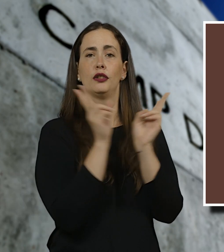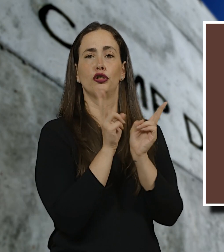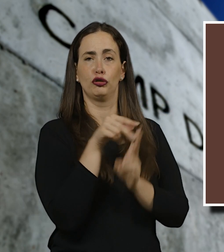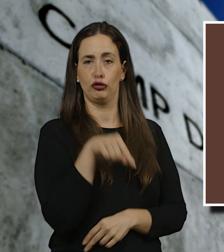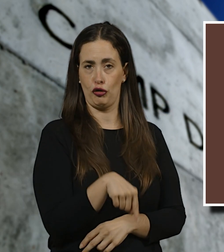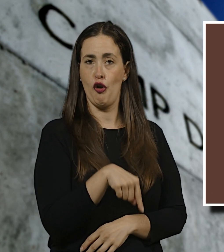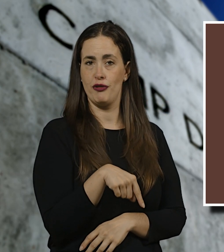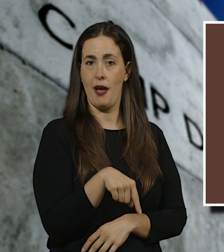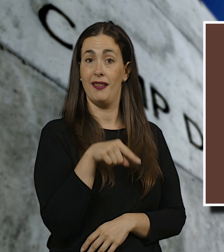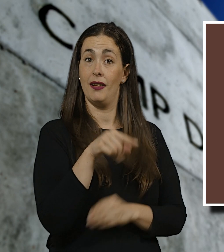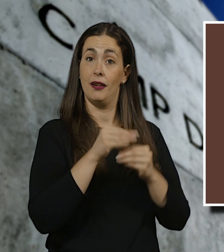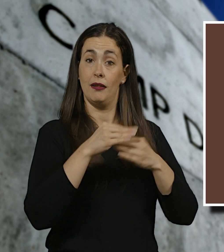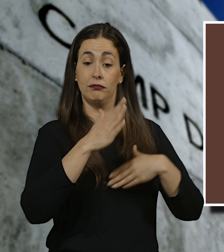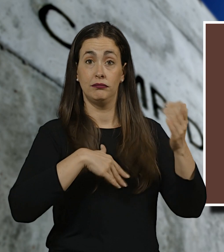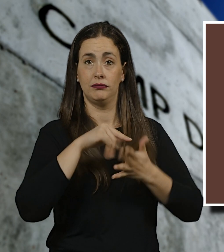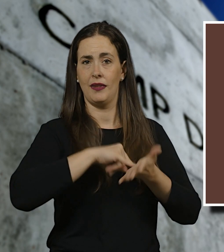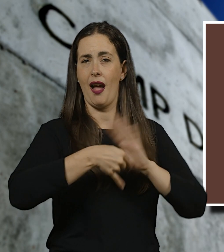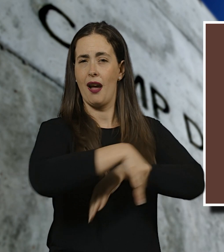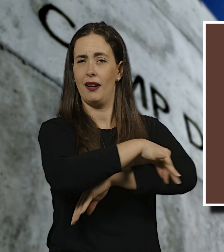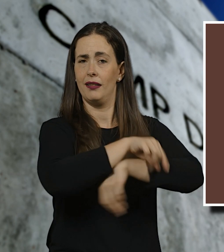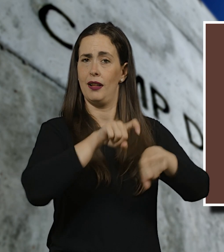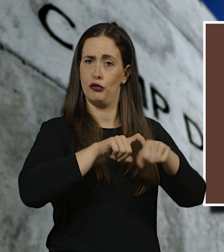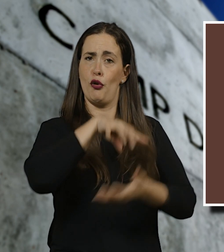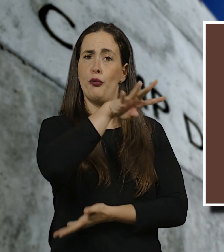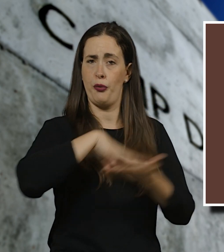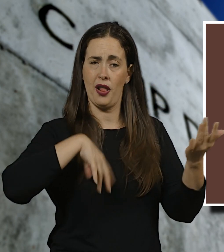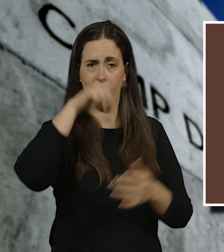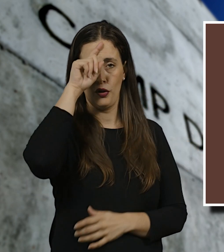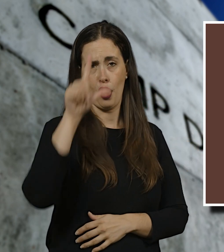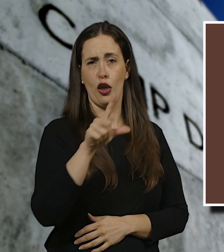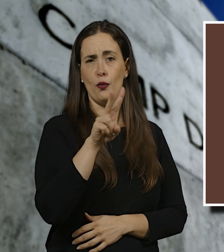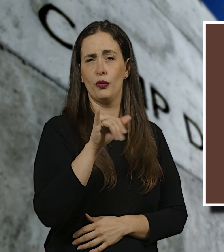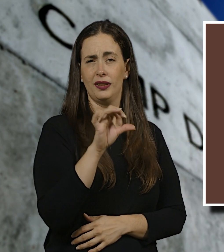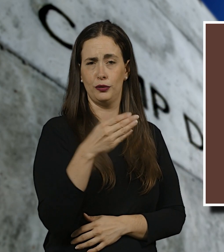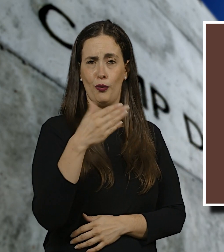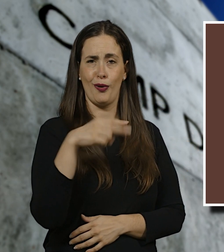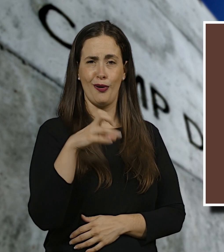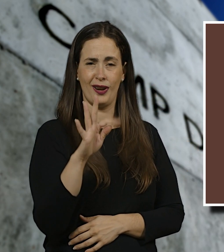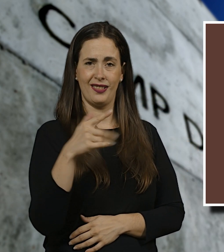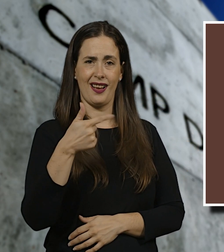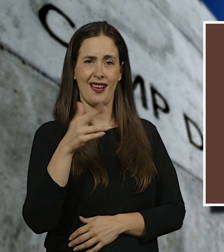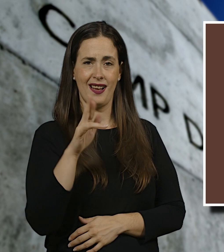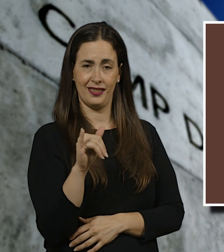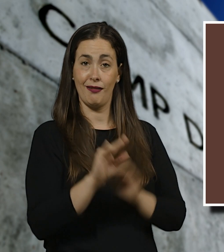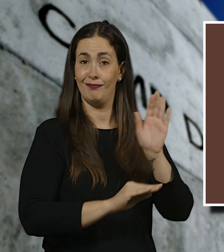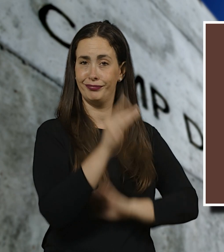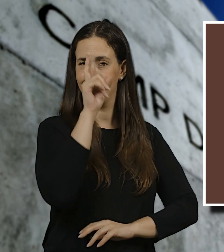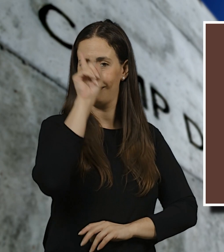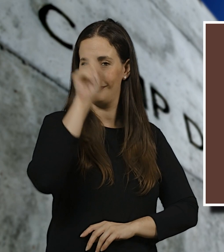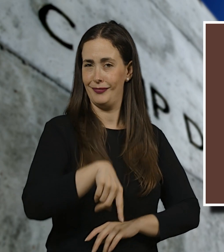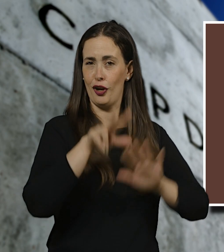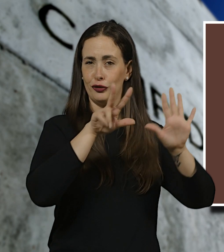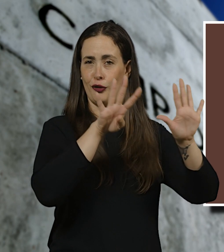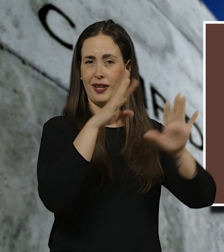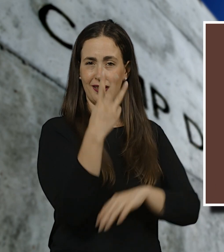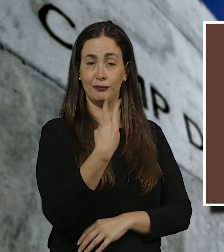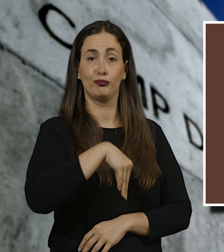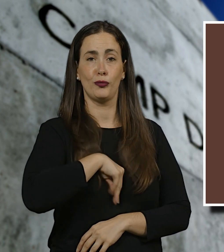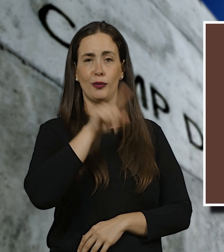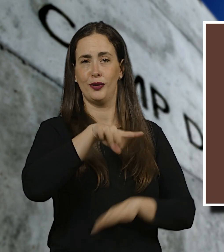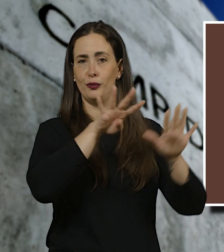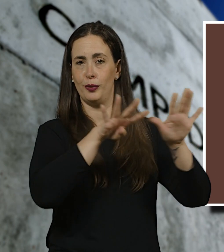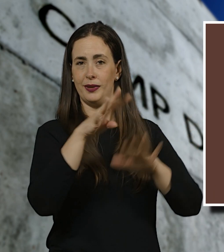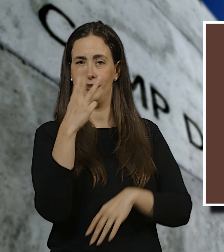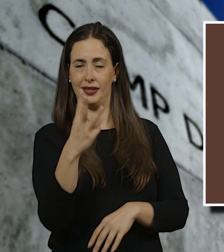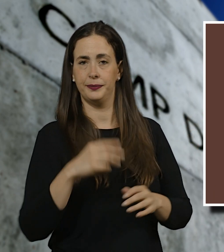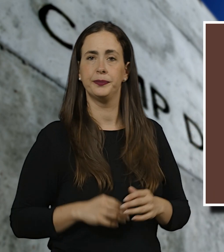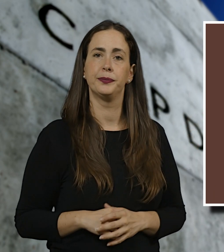obra de l’arquitecte barceloní Lluís Bonet Garí (1893-1993).